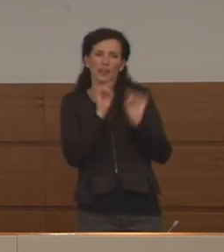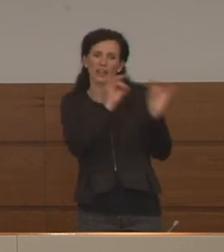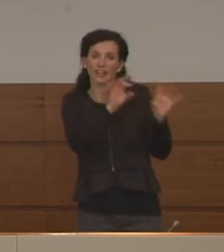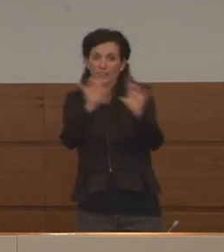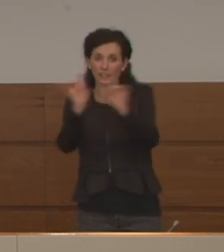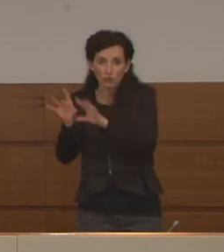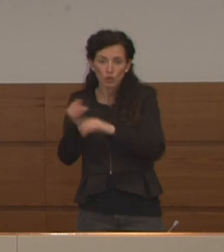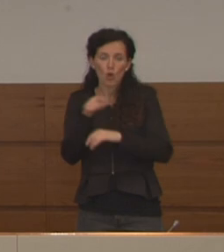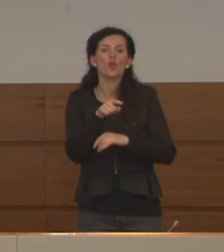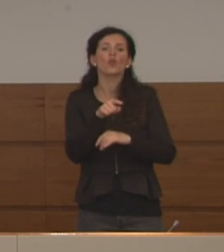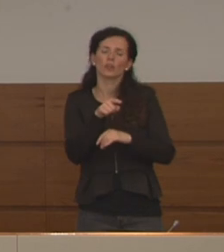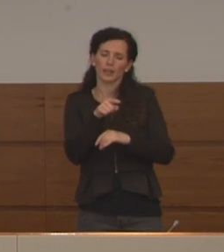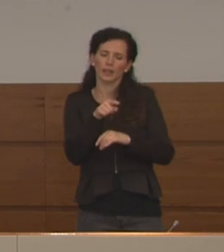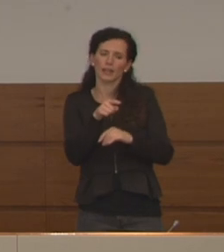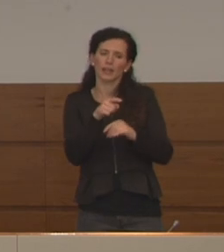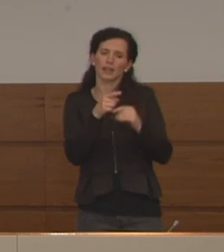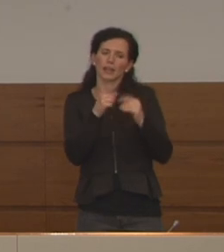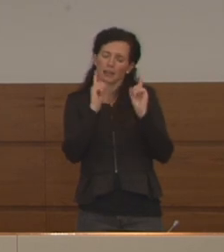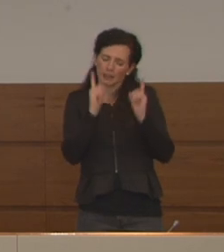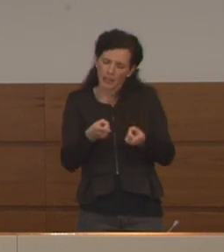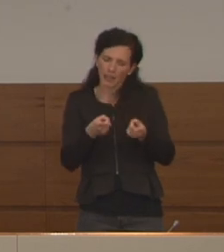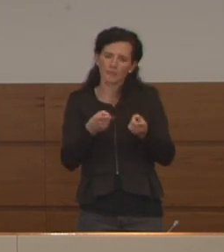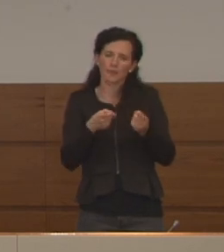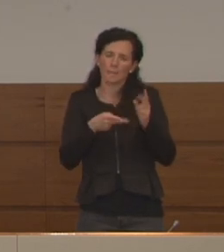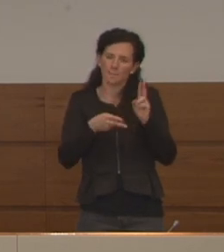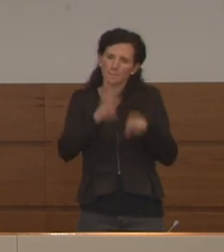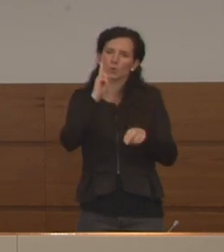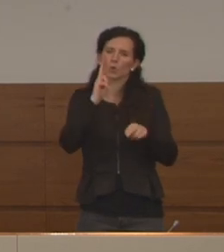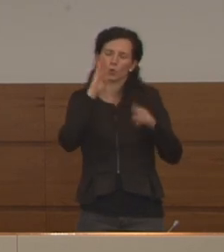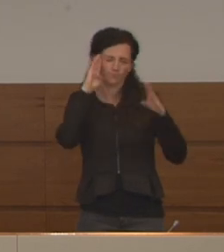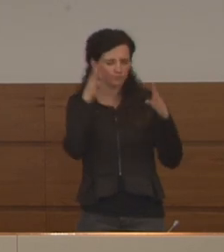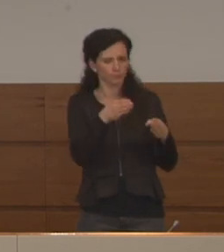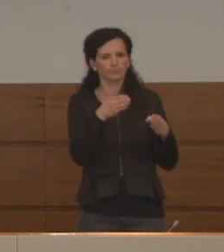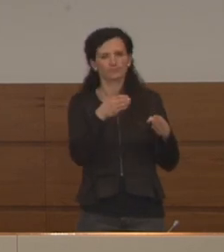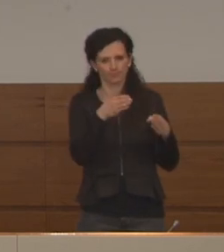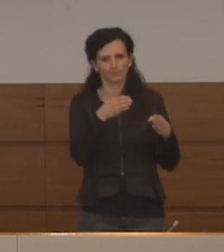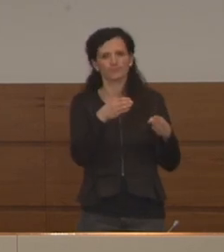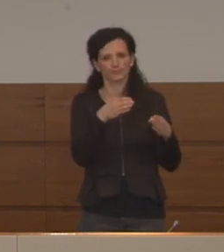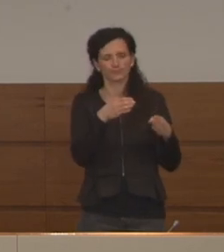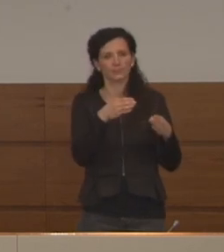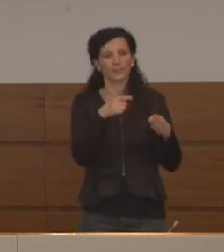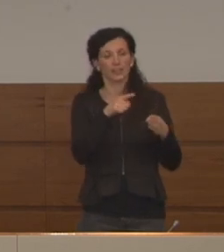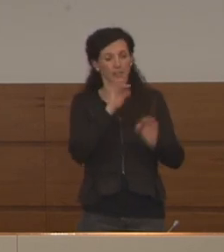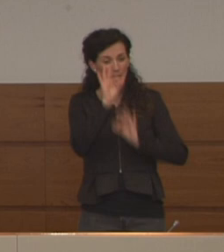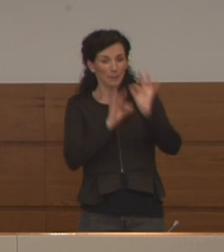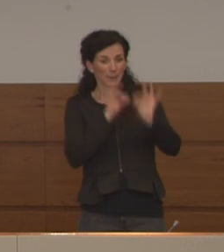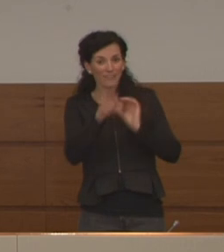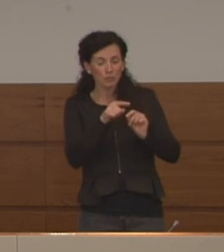molto più cogenti, devono essere procedure vincolanti.